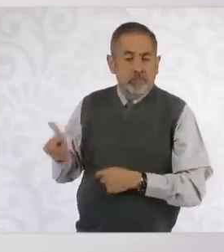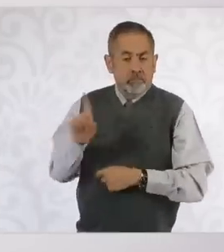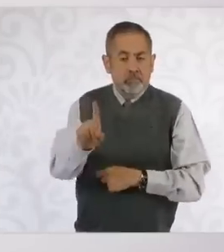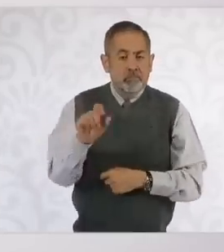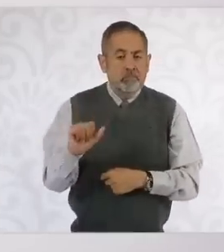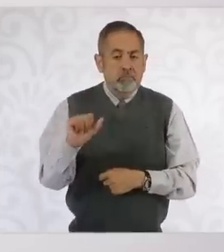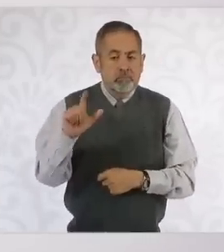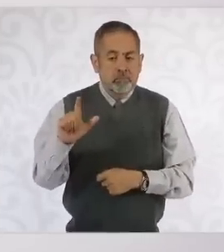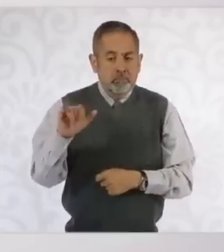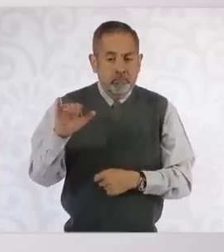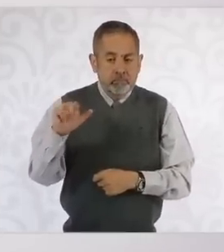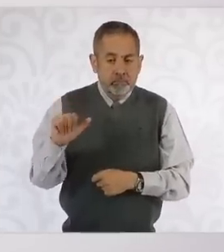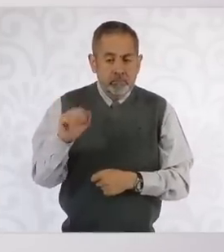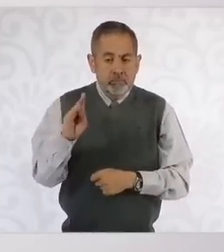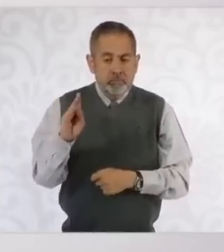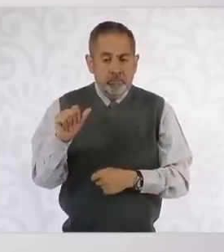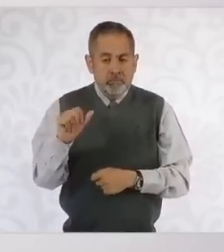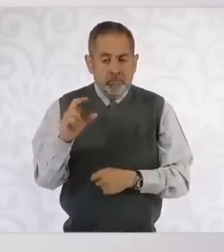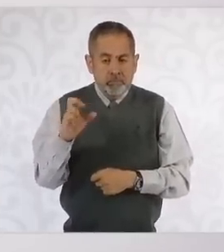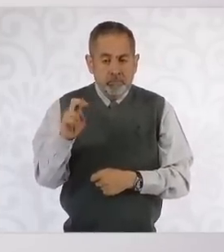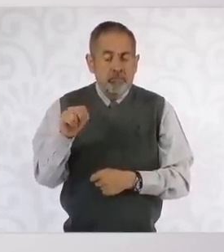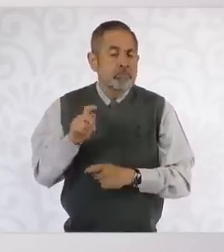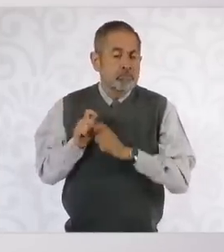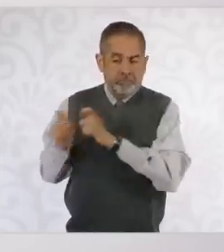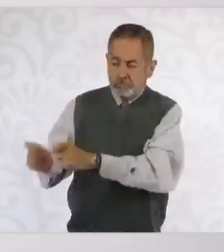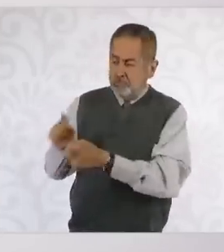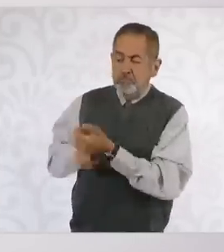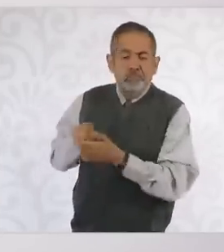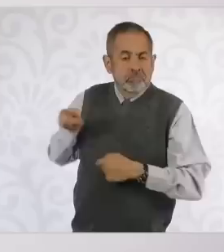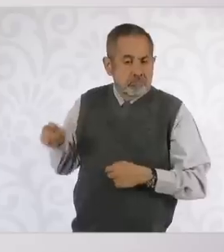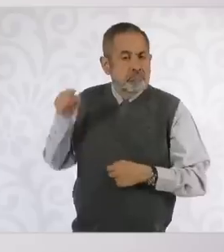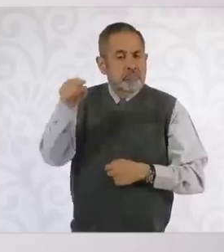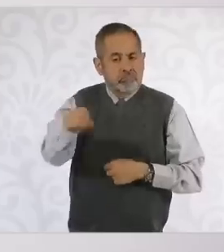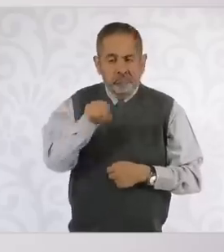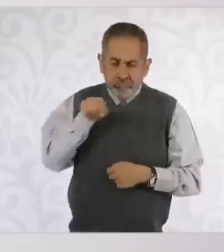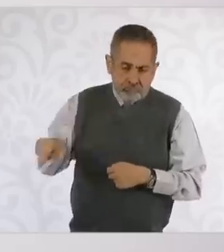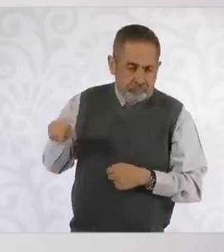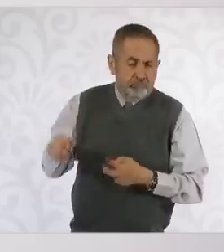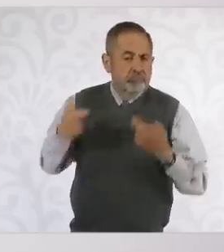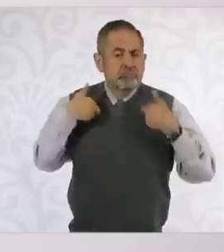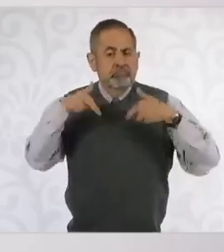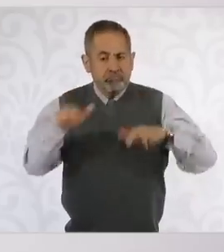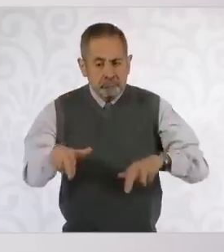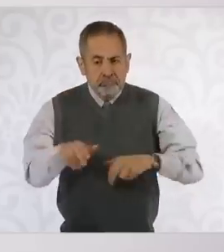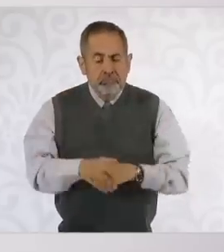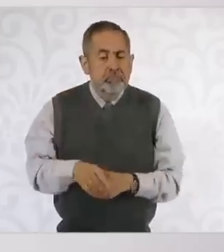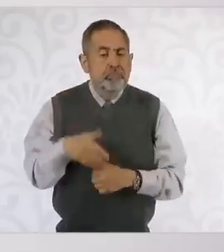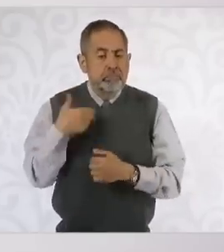representante y pues vamos a presentar el programa de transición energética el